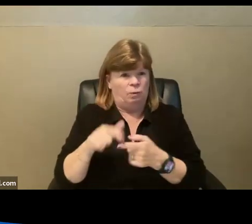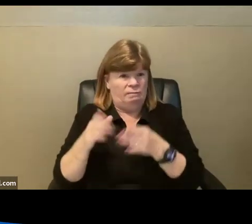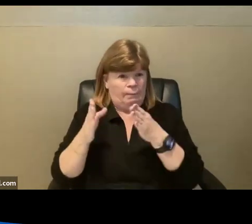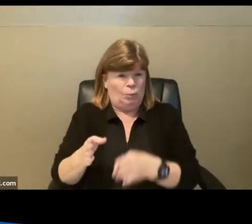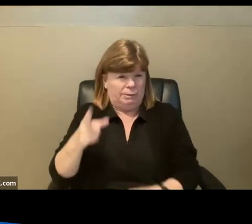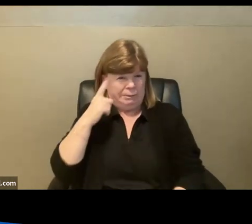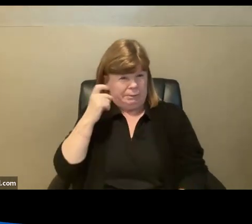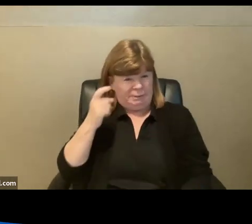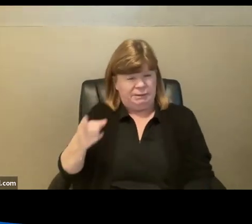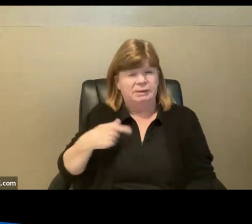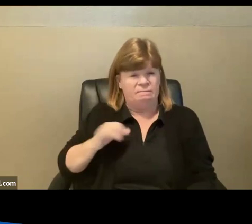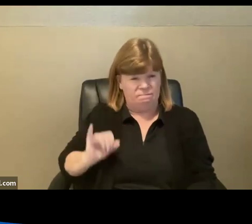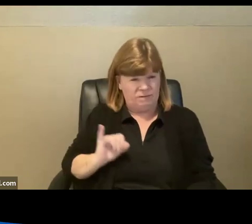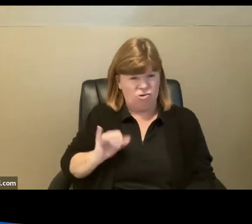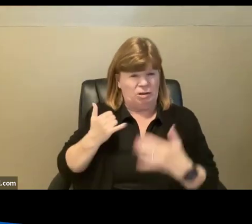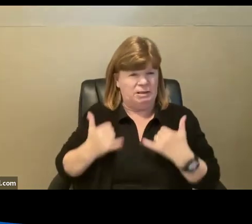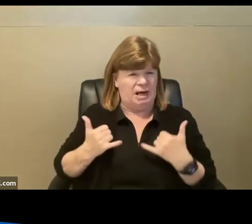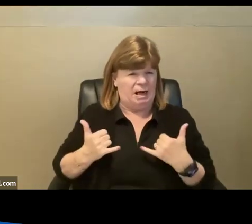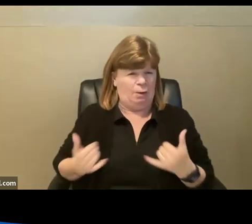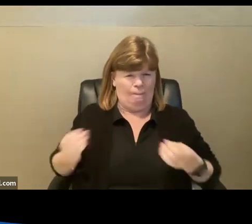ha tenido una infección, y ahora tiene algo más que está pasando,